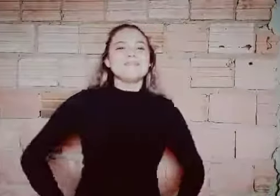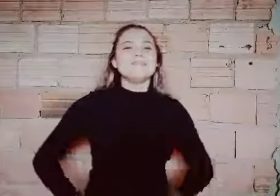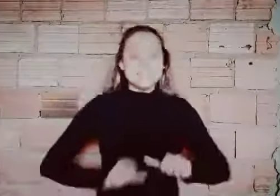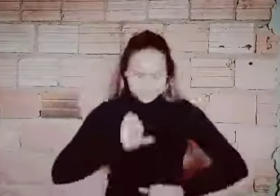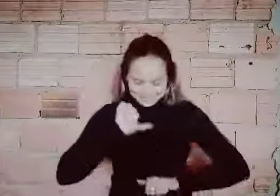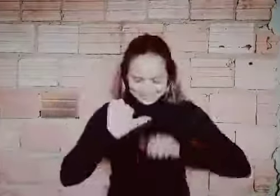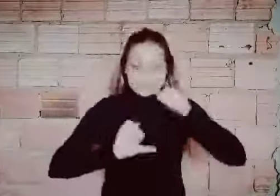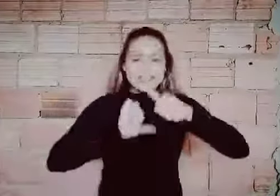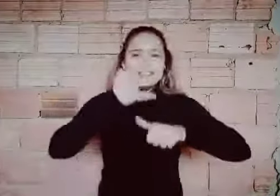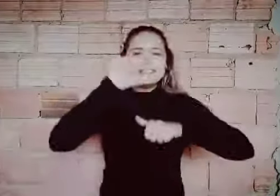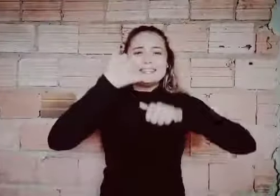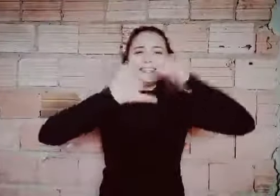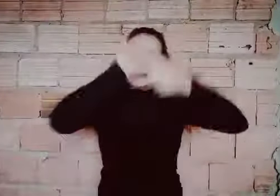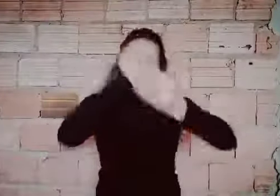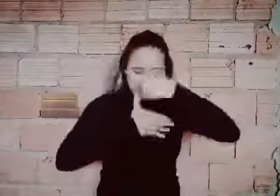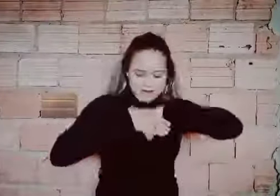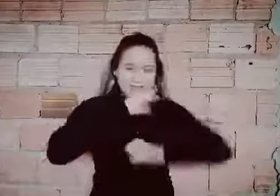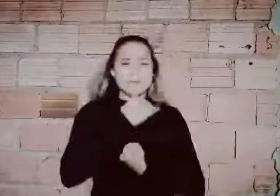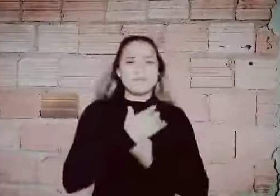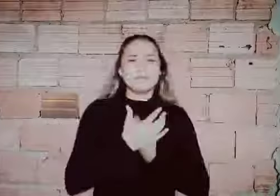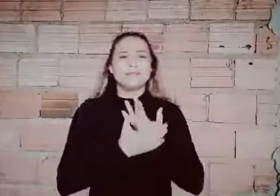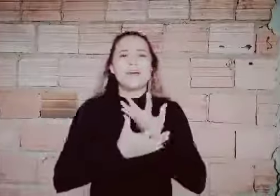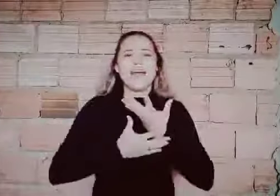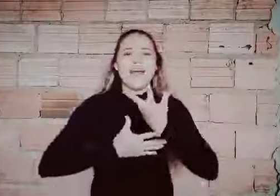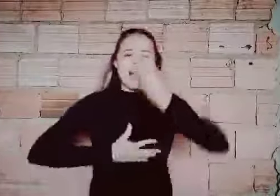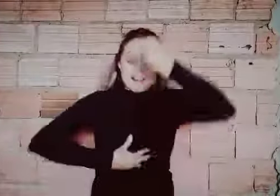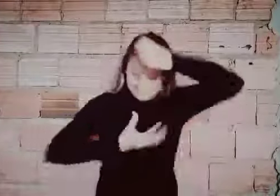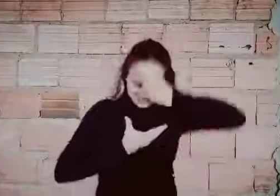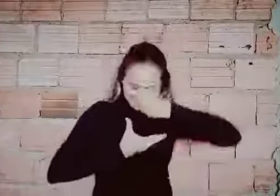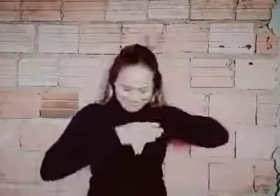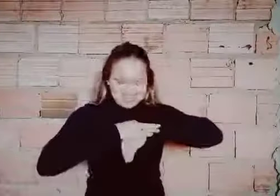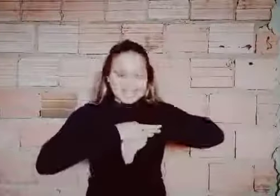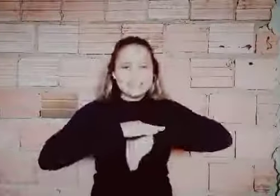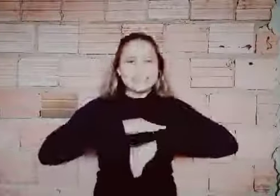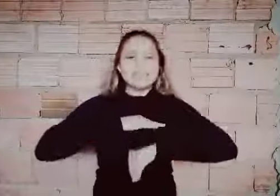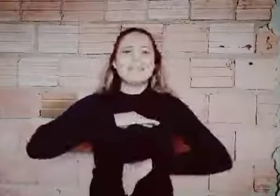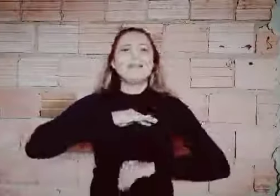De dentro pra fora, de dentro pra fora